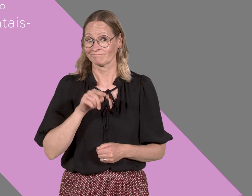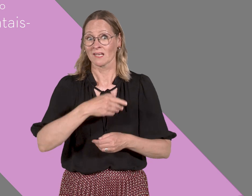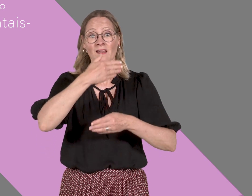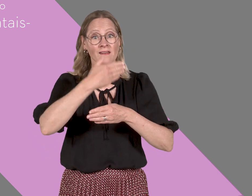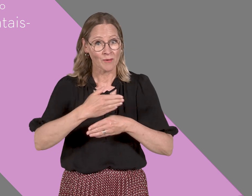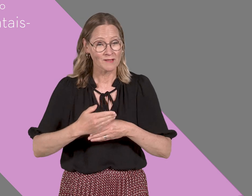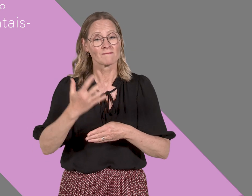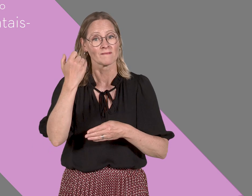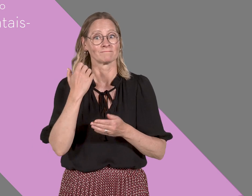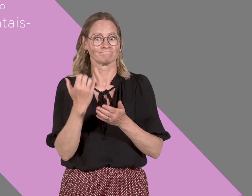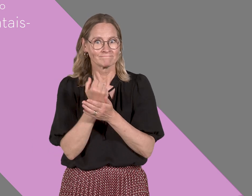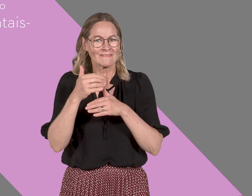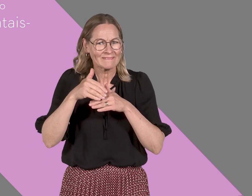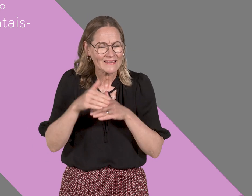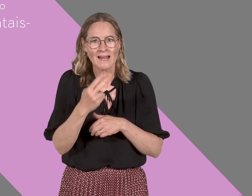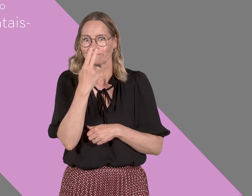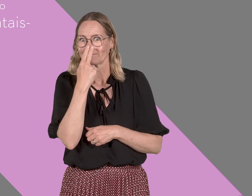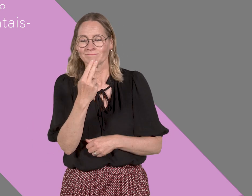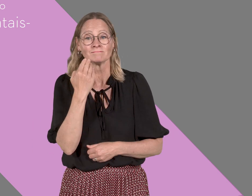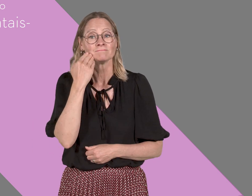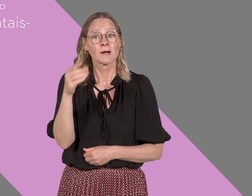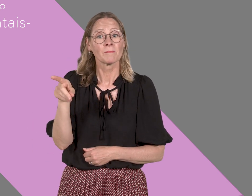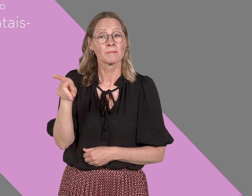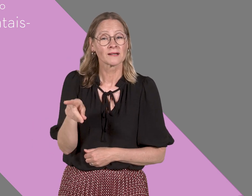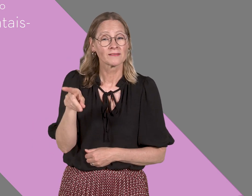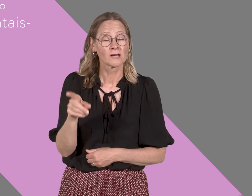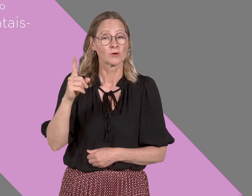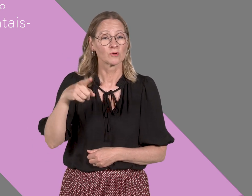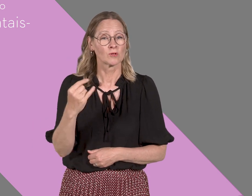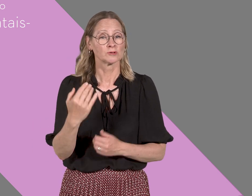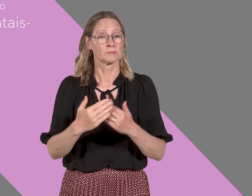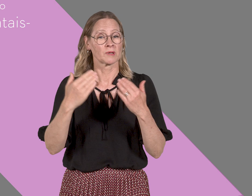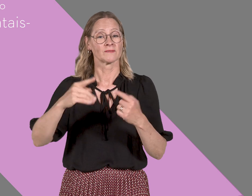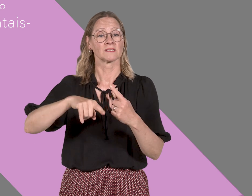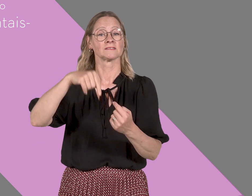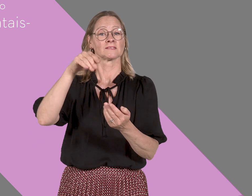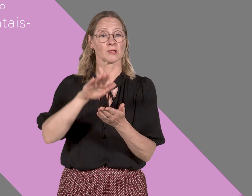Näytelmän voi päästä näkemään vielä perjantaina 16. kesäkuuta -